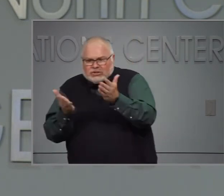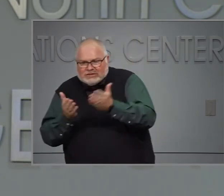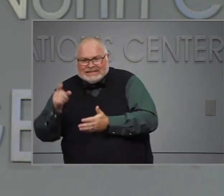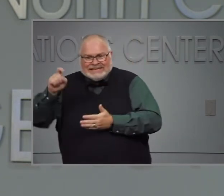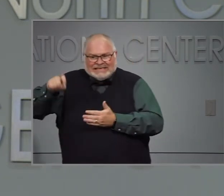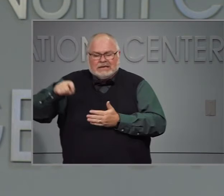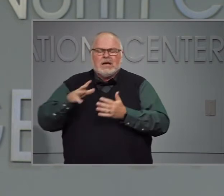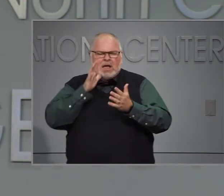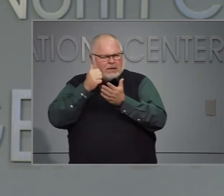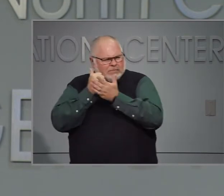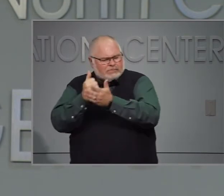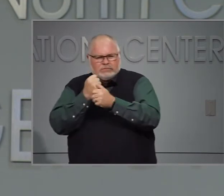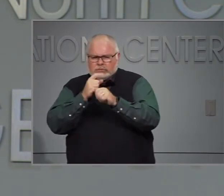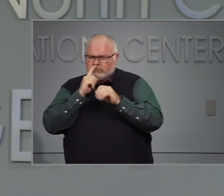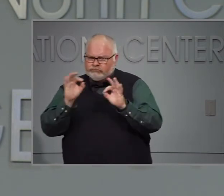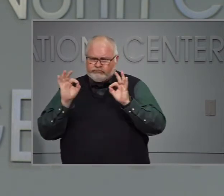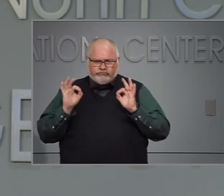personas con discapacidades.